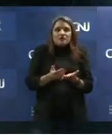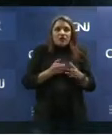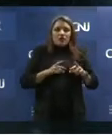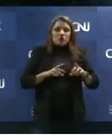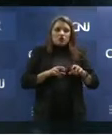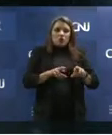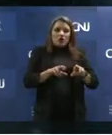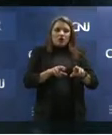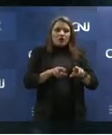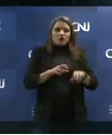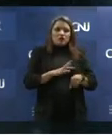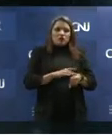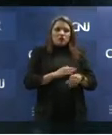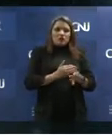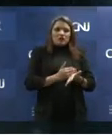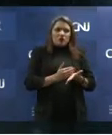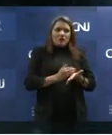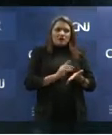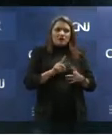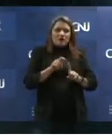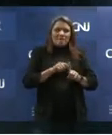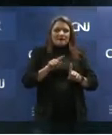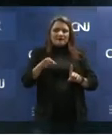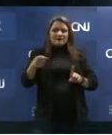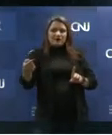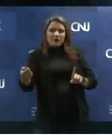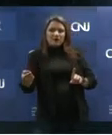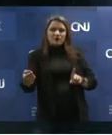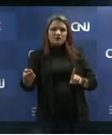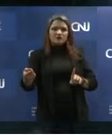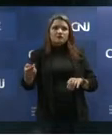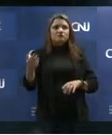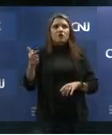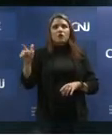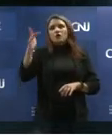Ela inicia em 2017 conseguir soprar o tratamento e